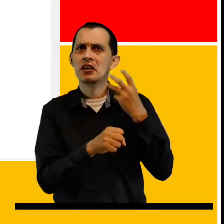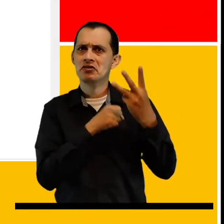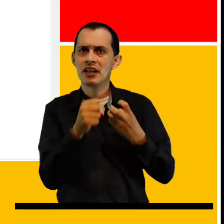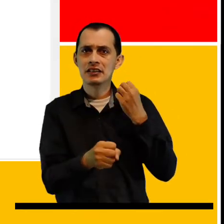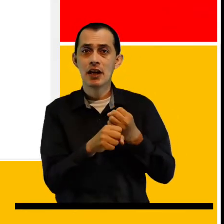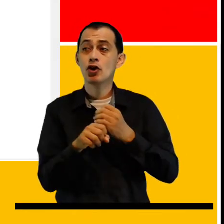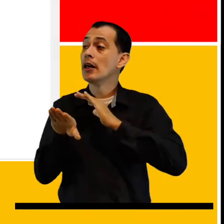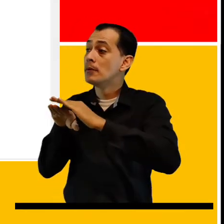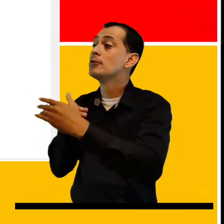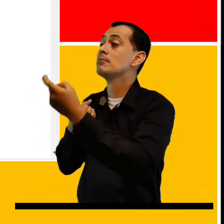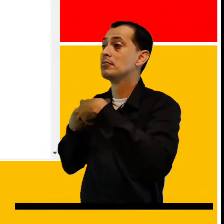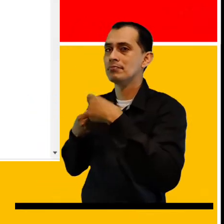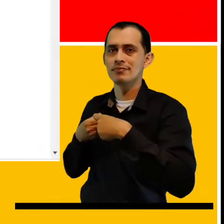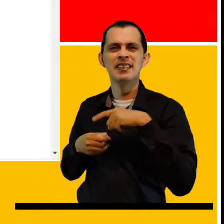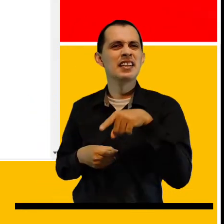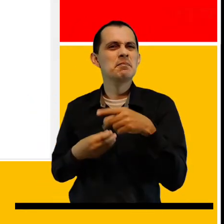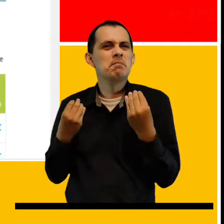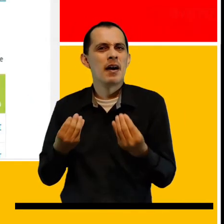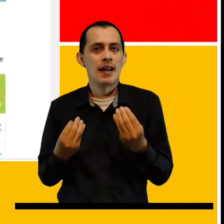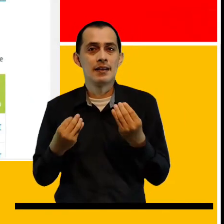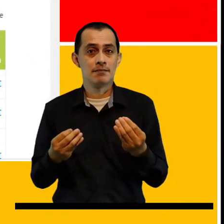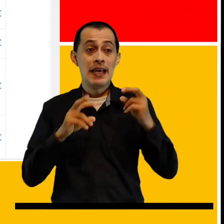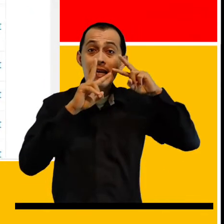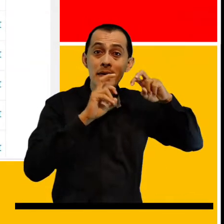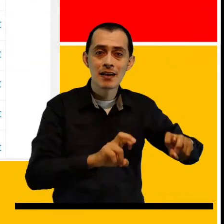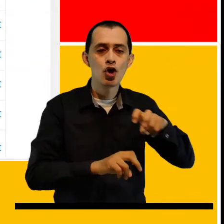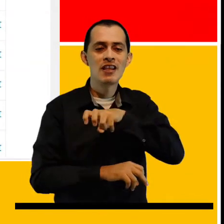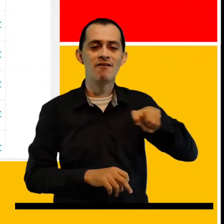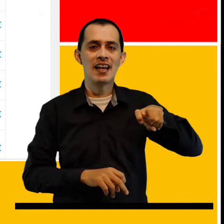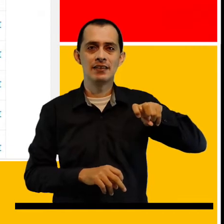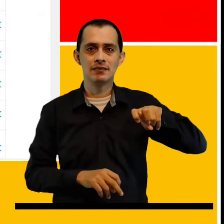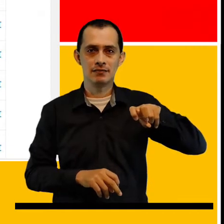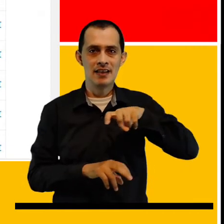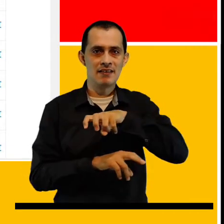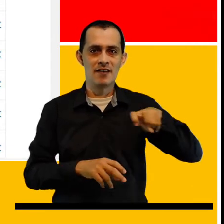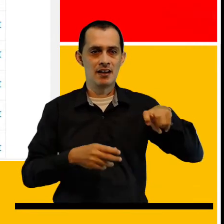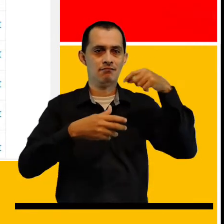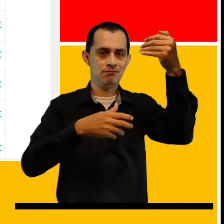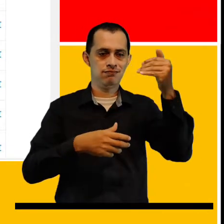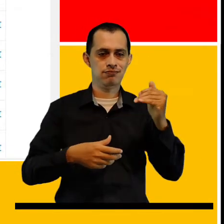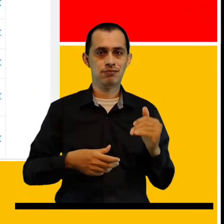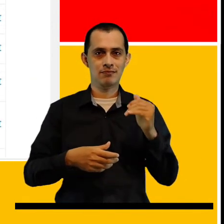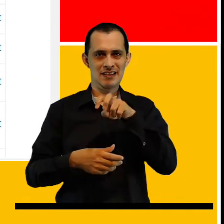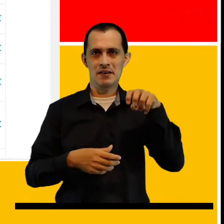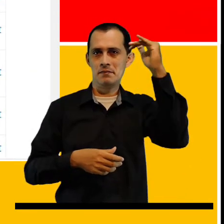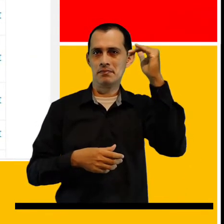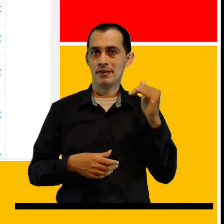investigadores en diferentes niveles de acuerdo pues los productos que hayan generado durante